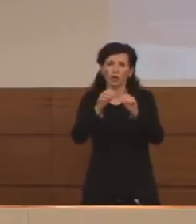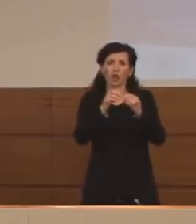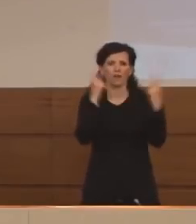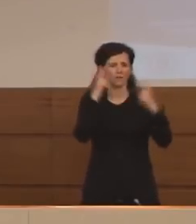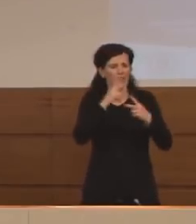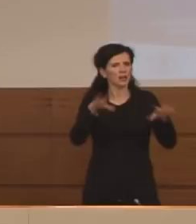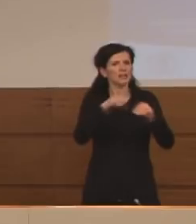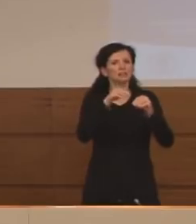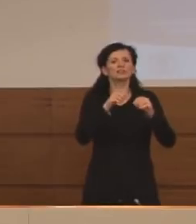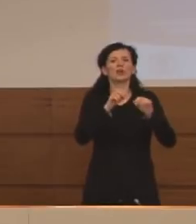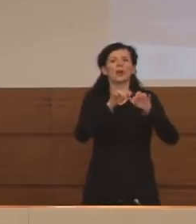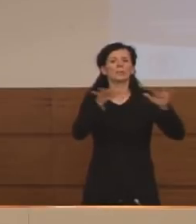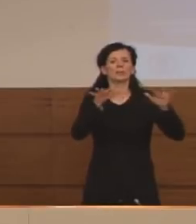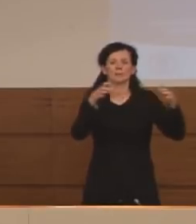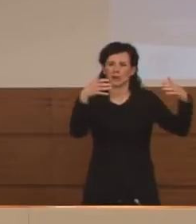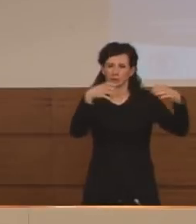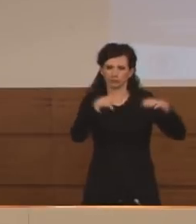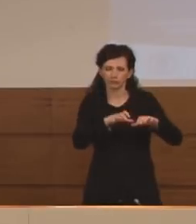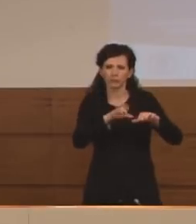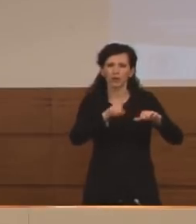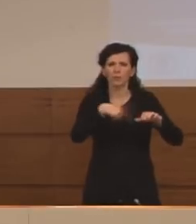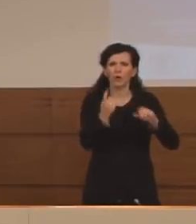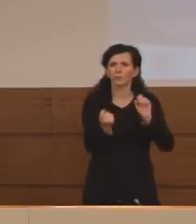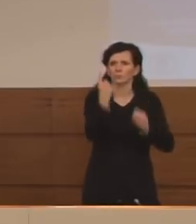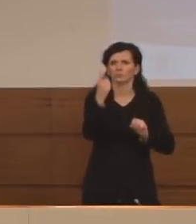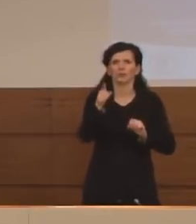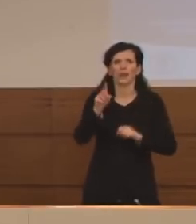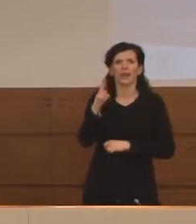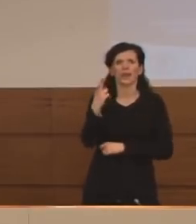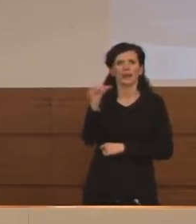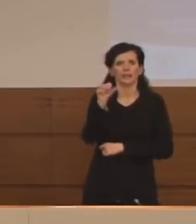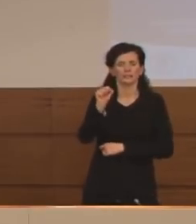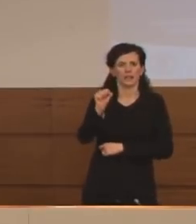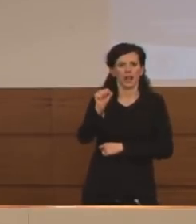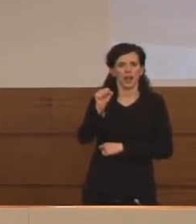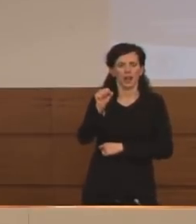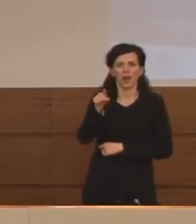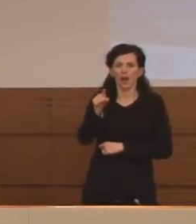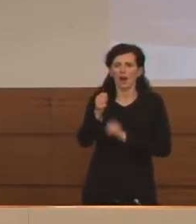dopo, a un certo punto, abbiamo un'RSA presa e questo ha riportato su il numero di casi.